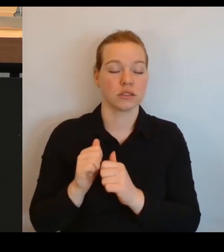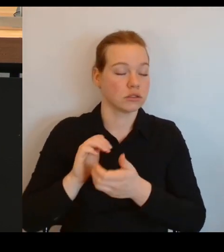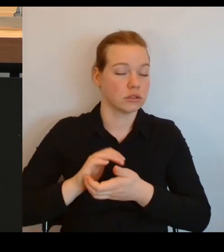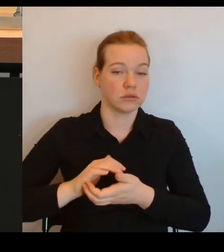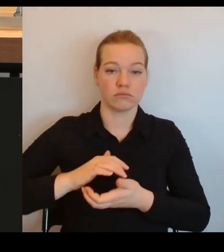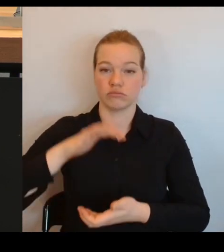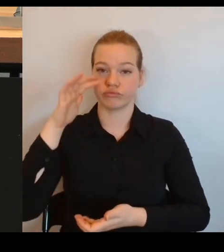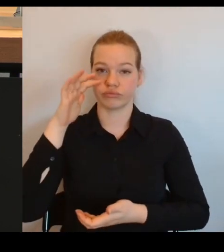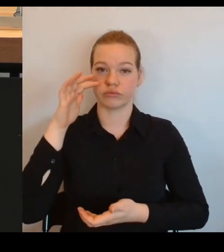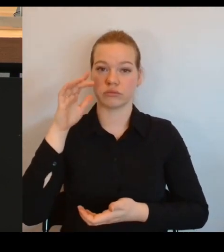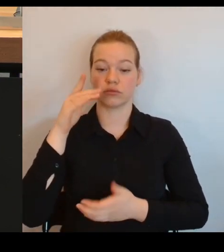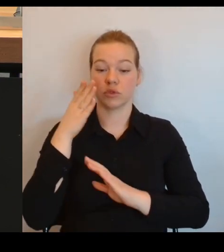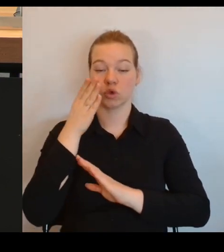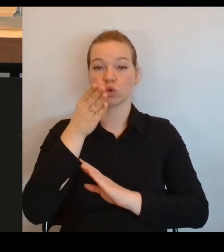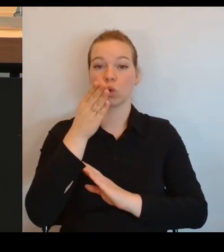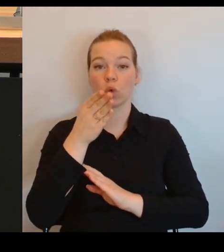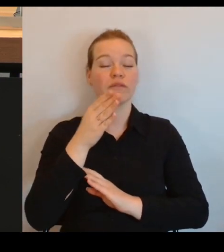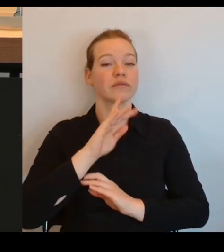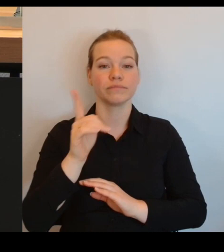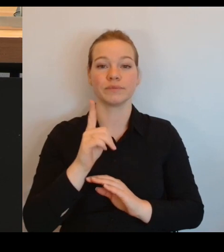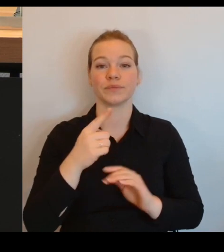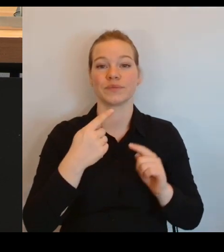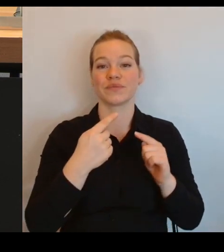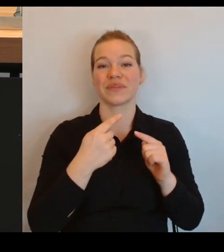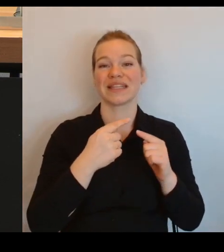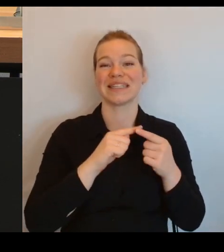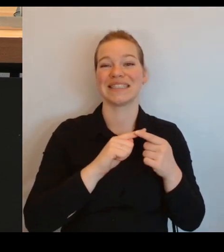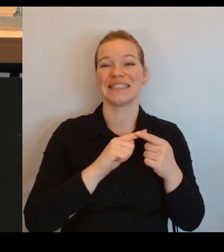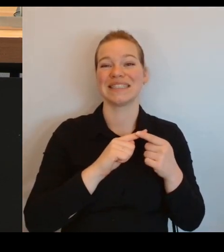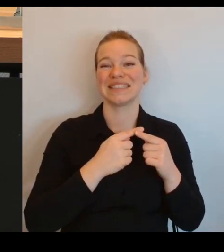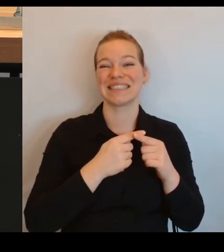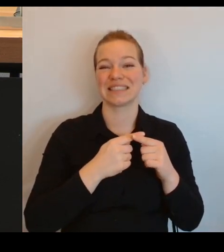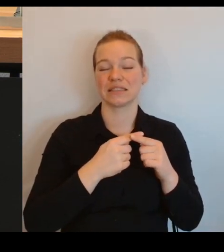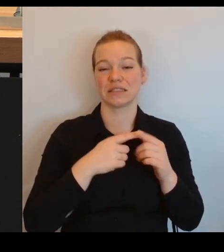beginnen, diesen hohen Schuldenstand abzubauen wird der Handlungsspielraum in